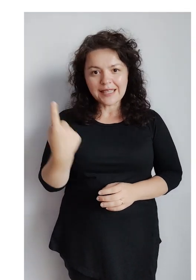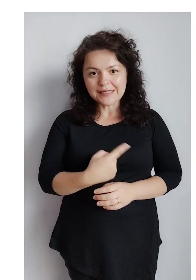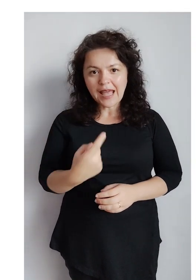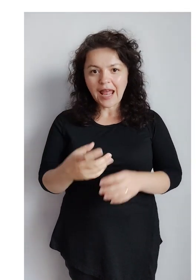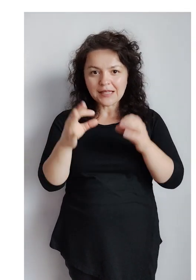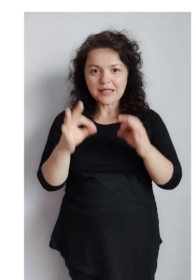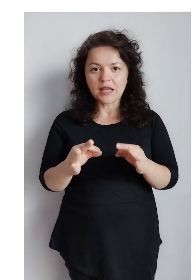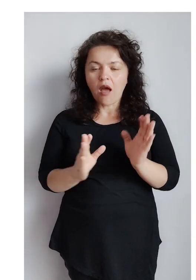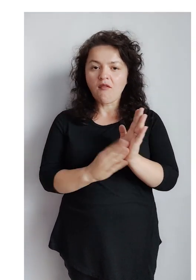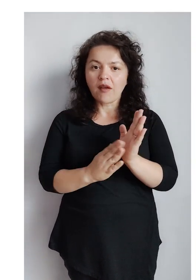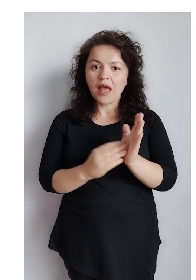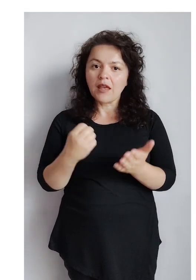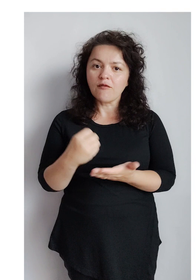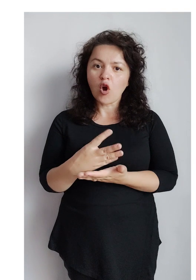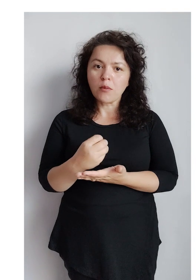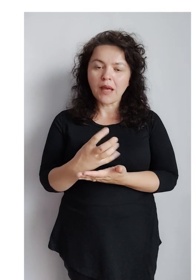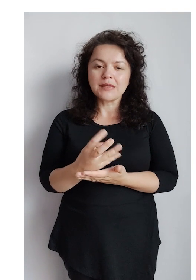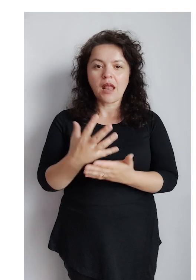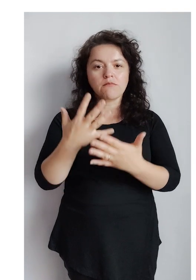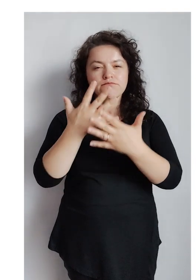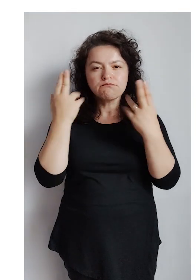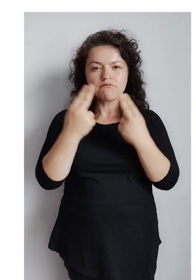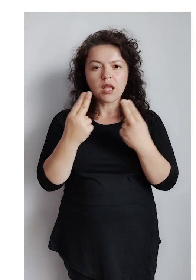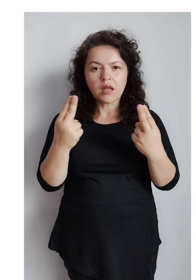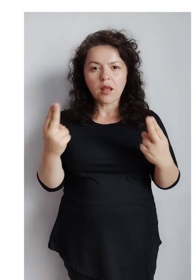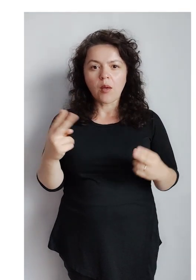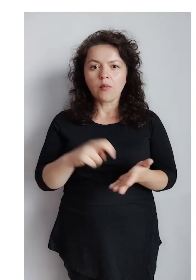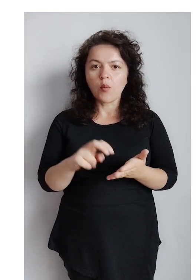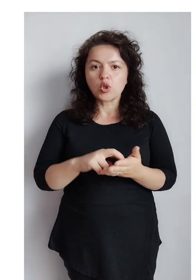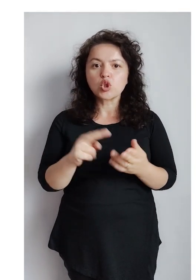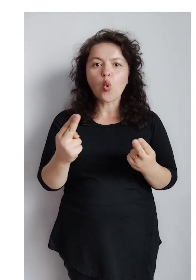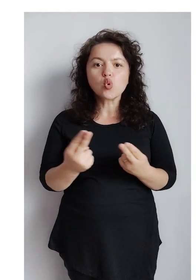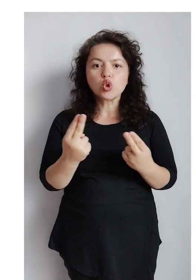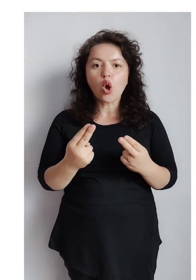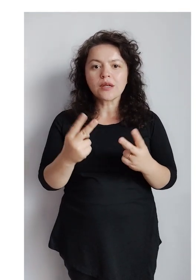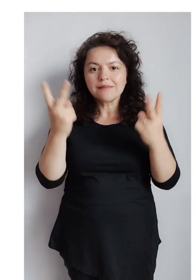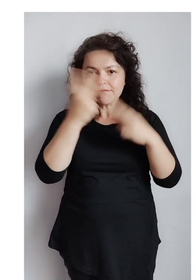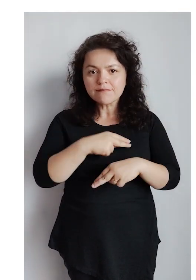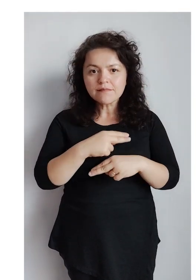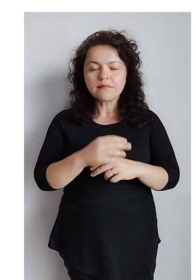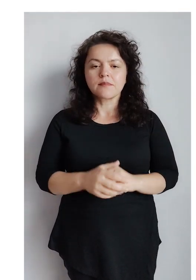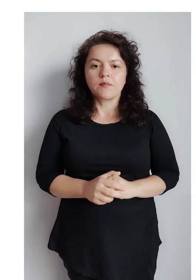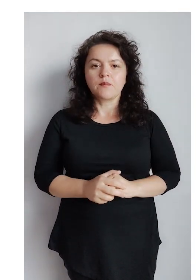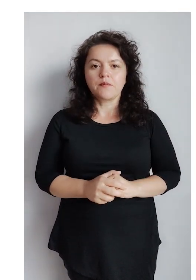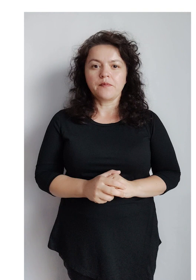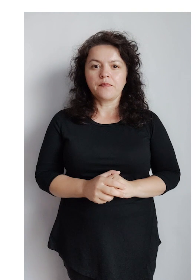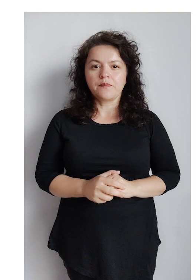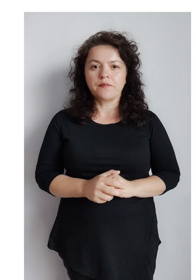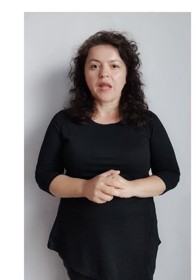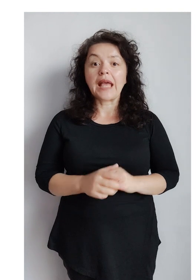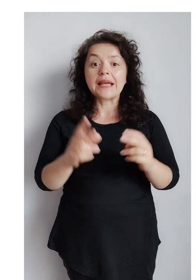Asigurarea faptului că informațiile critique pentru utilizare sunt ușor percepute Înțelegere